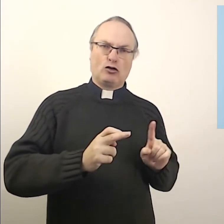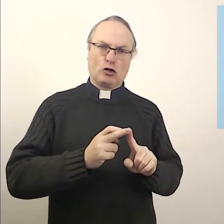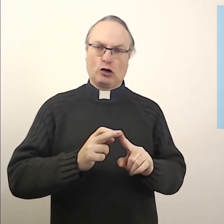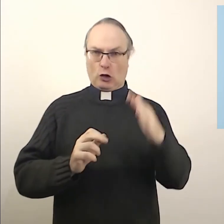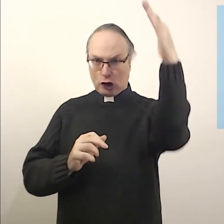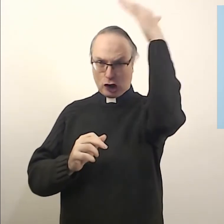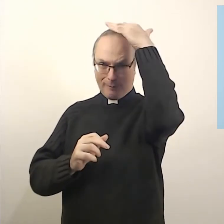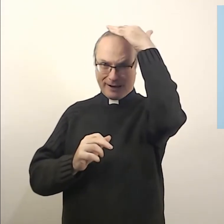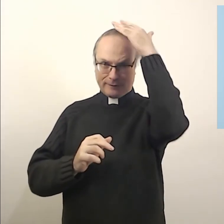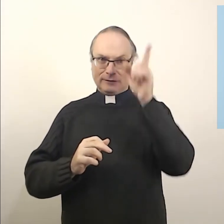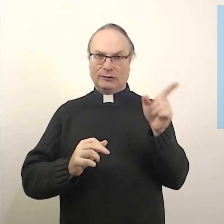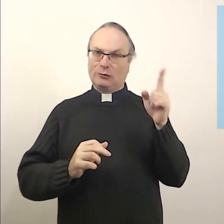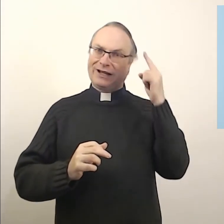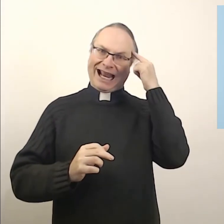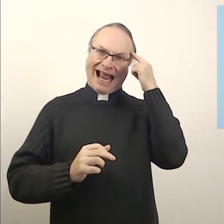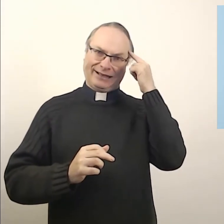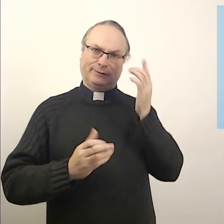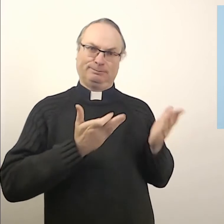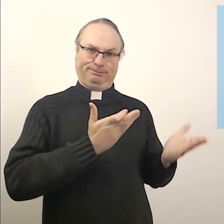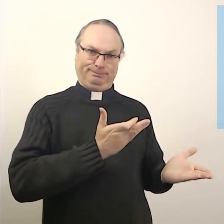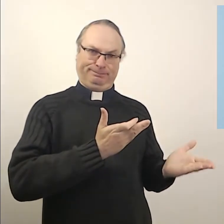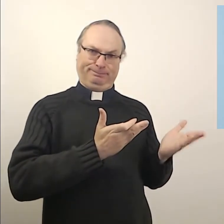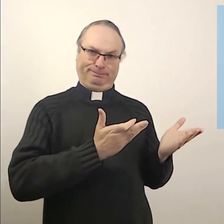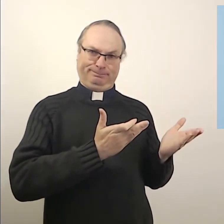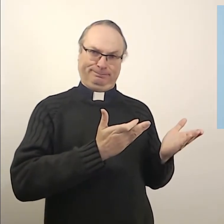jusqu'au sommet du crâne.